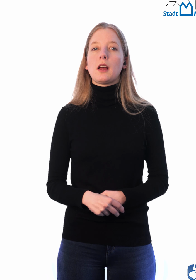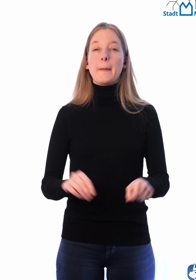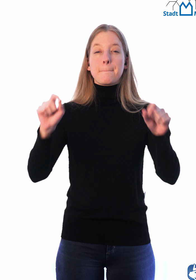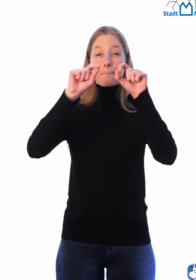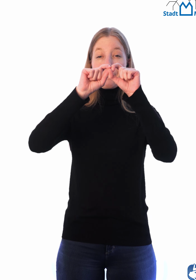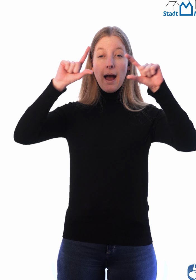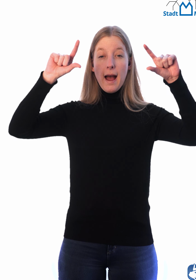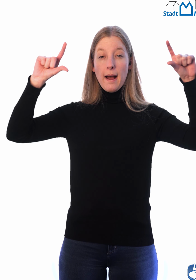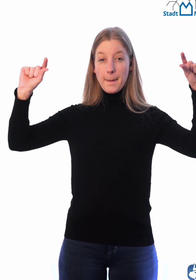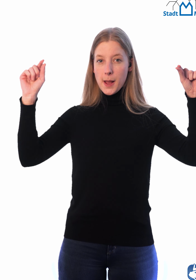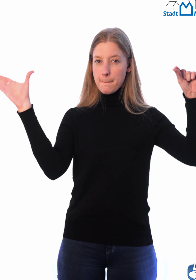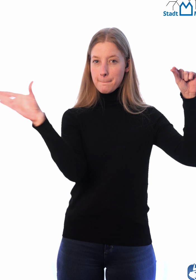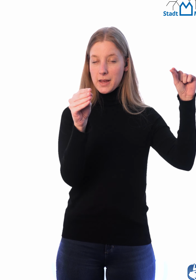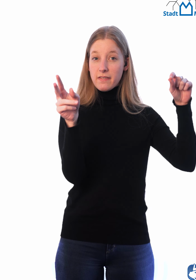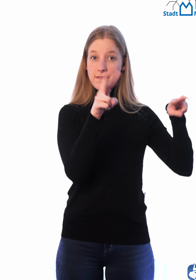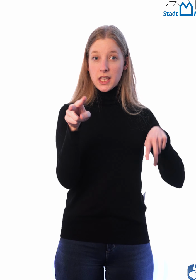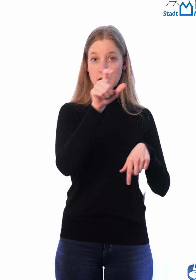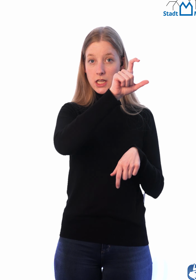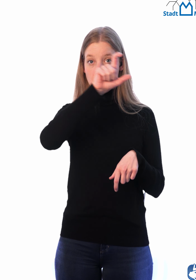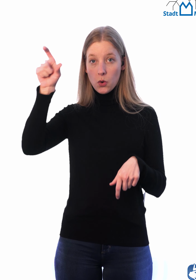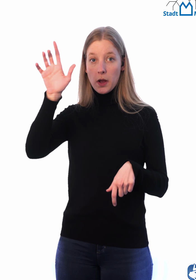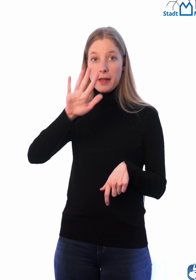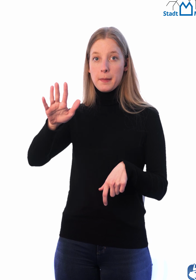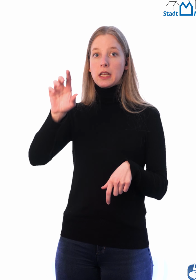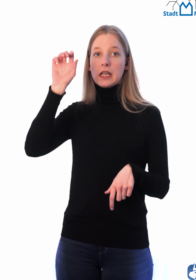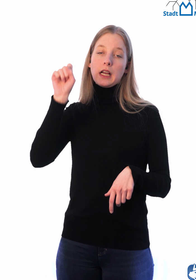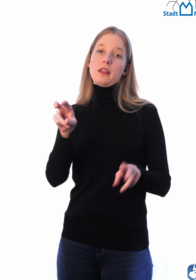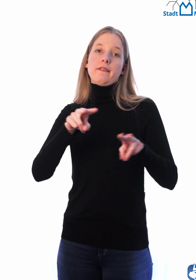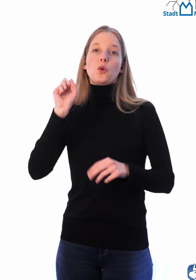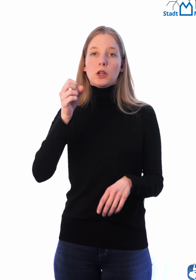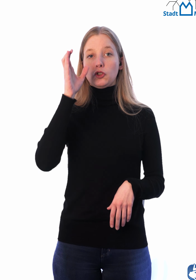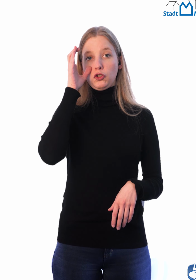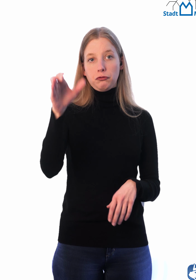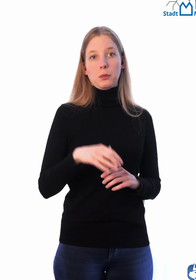Banner mit Video Im großen Bildbereich kann ein Video angeschaut werden.